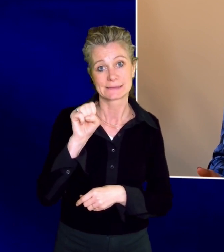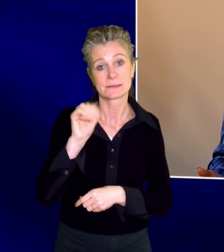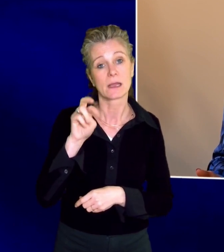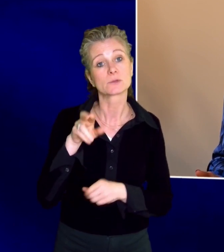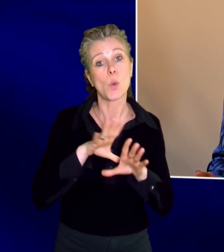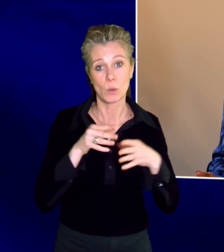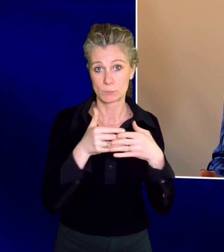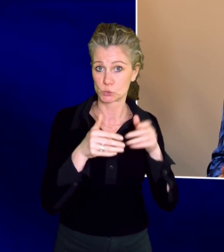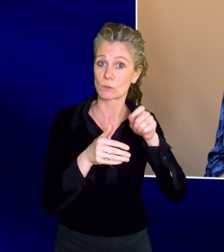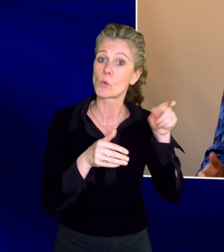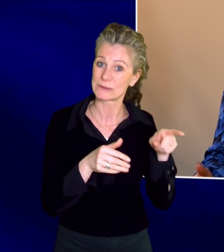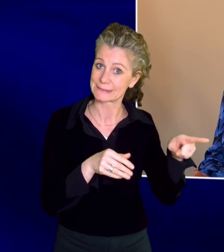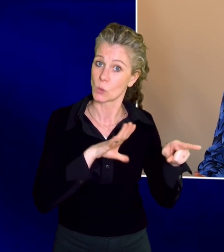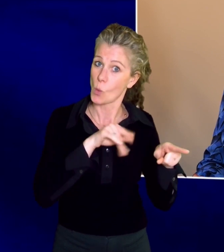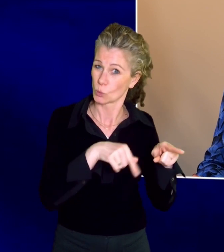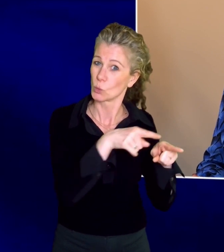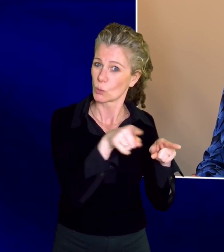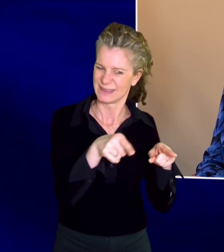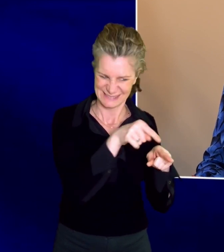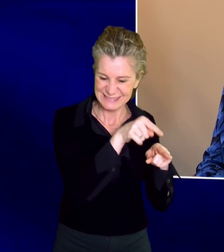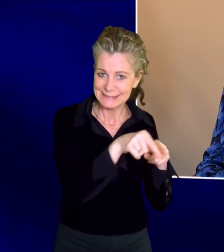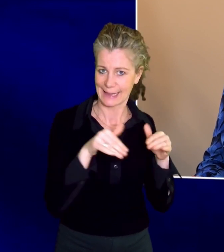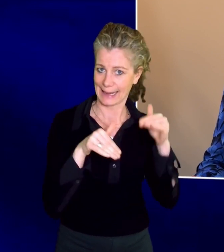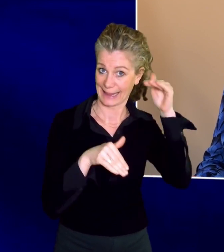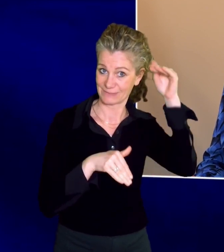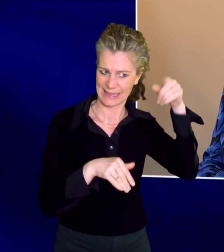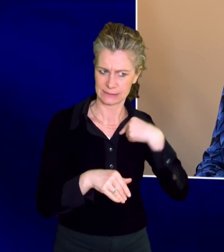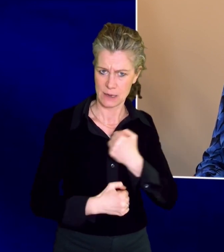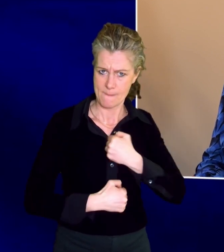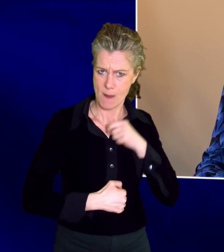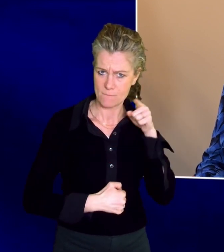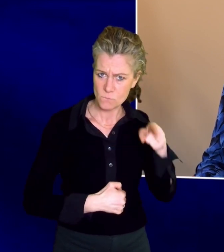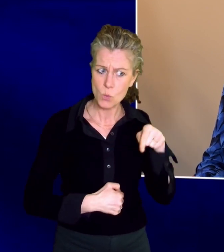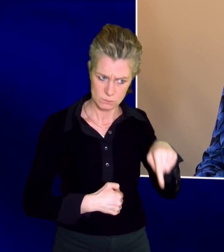dacht is: Jeetje. Zij zit nu in een leeftijd waar ik zo bang voor ben. En kijk wat zij nog steeds allemaal kan.